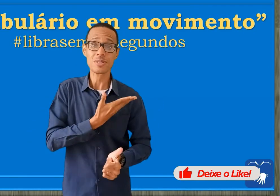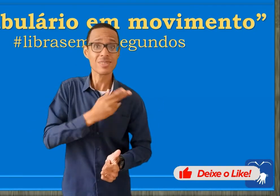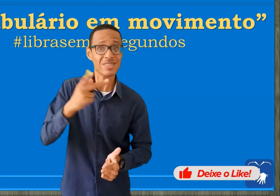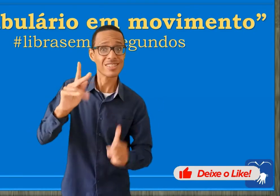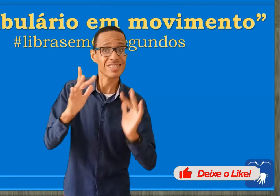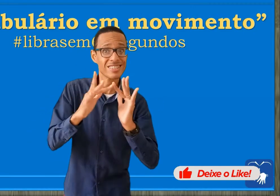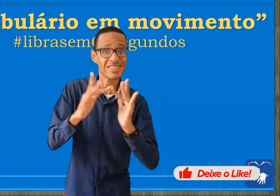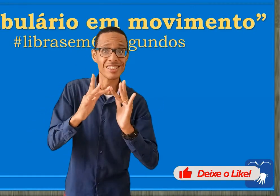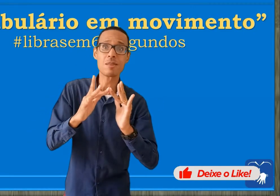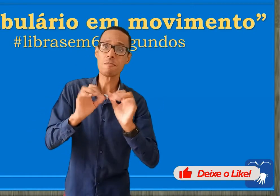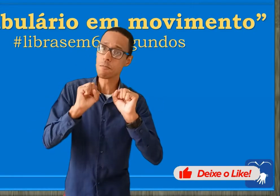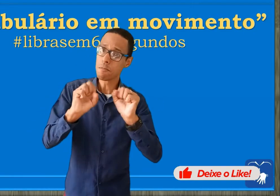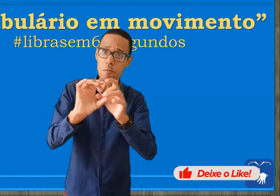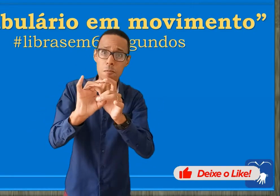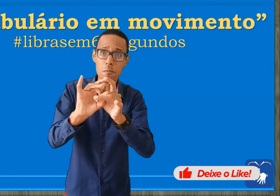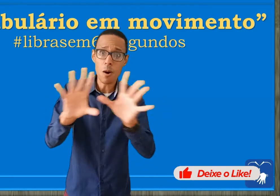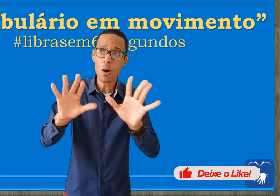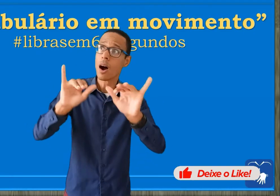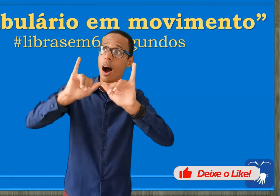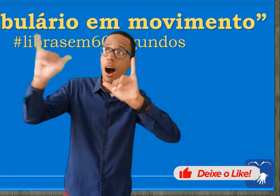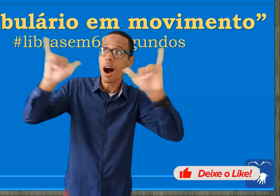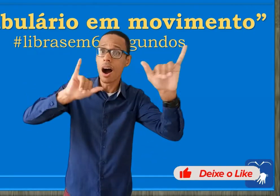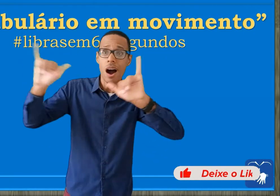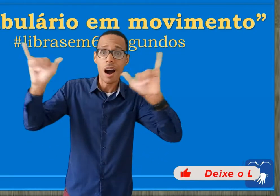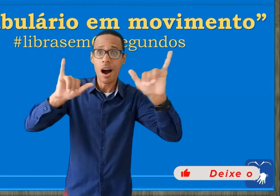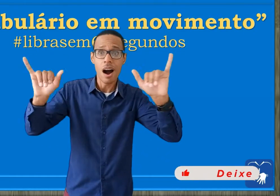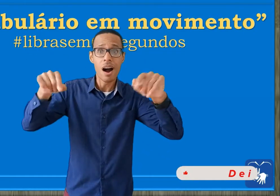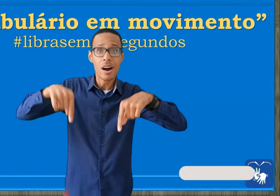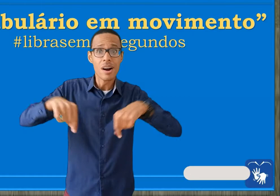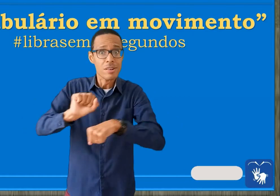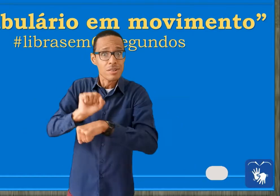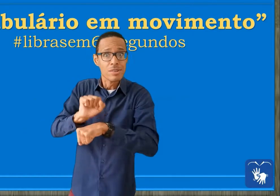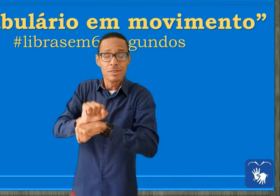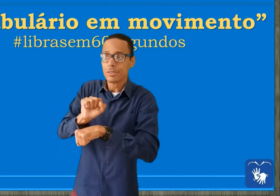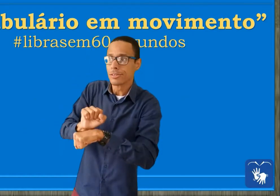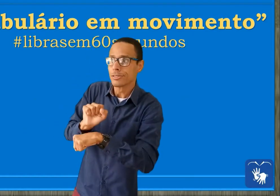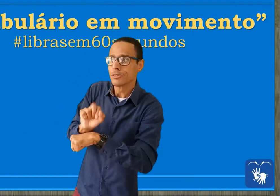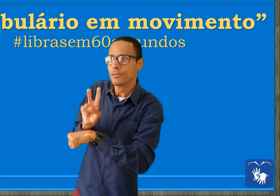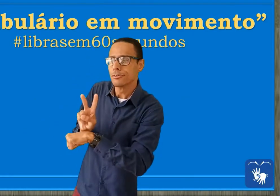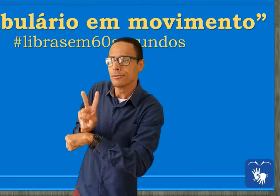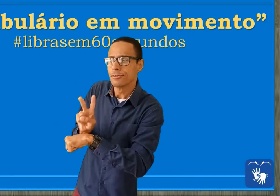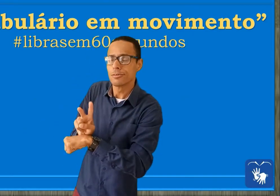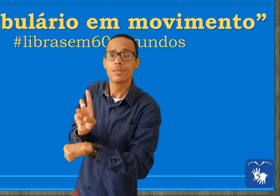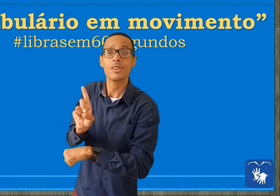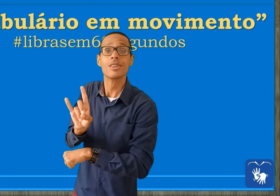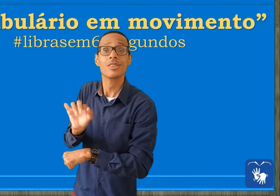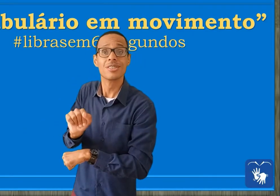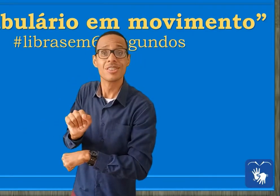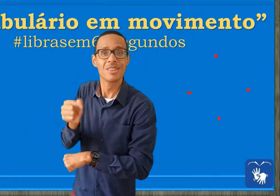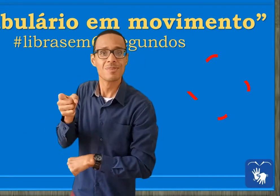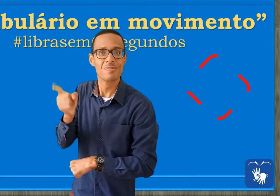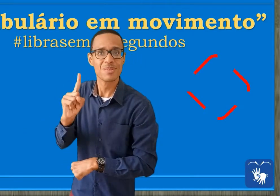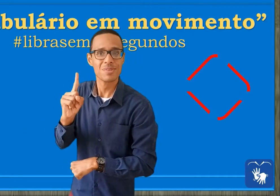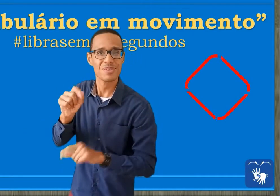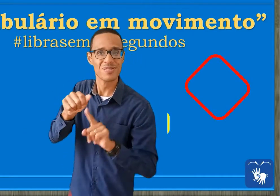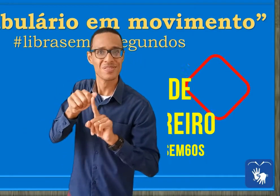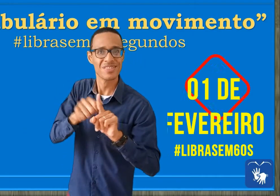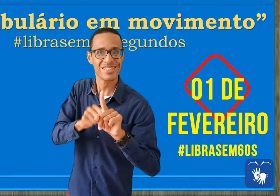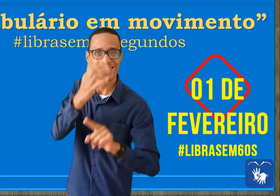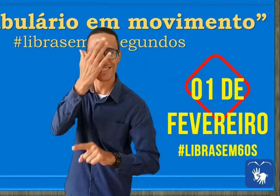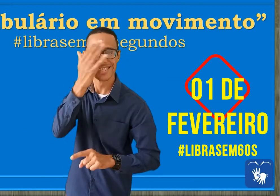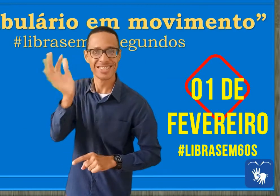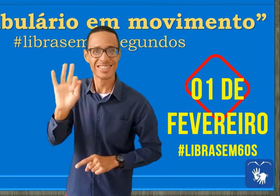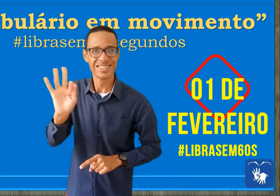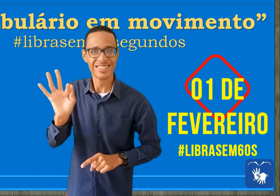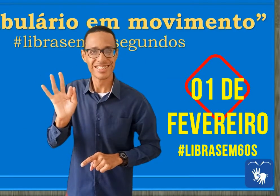com seus amigos e aguarde a estreia no dia 1º de fevereiro.